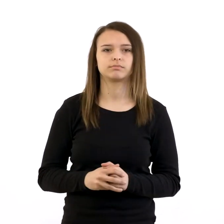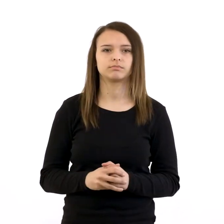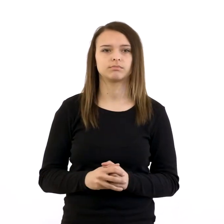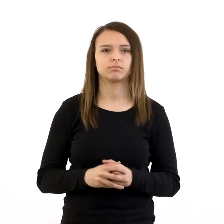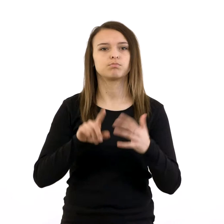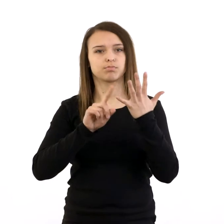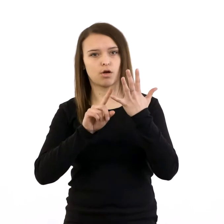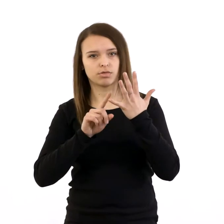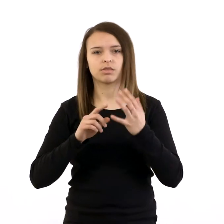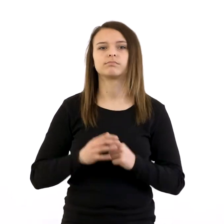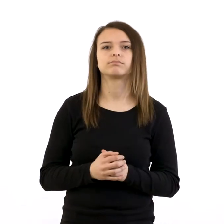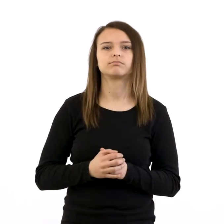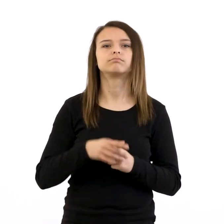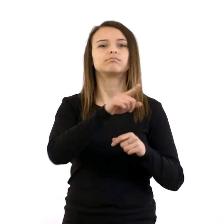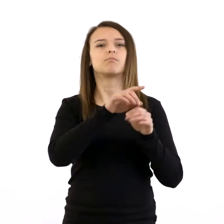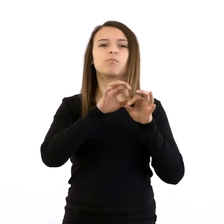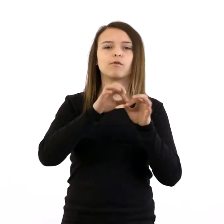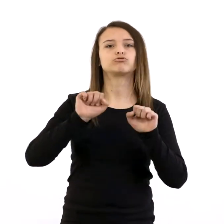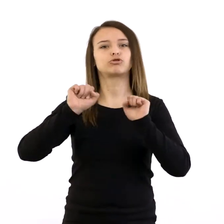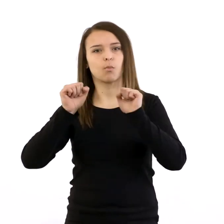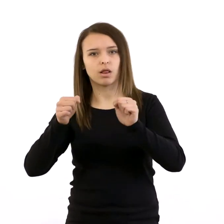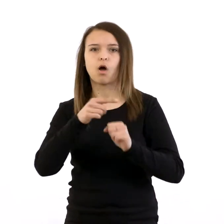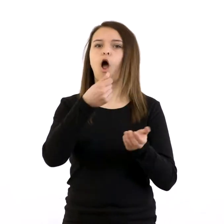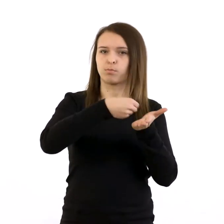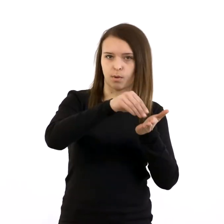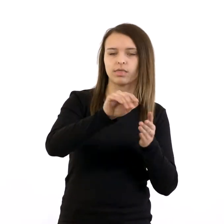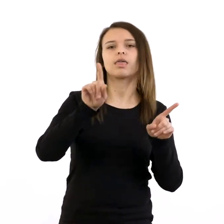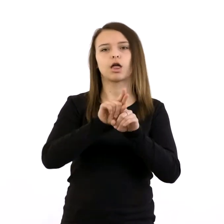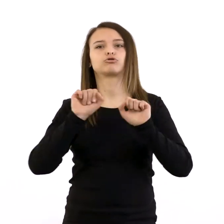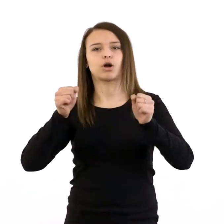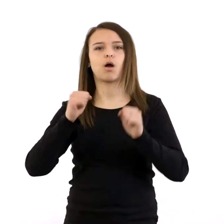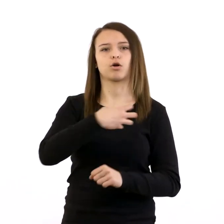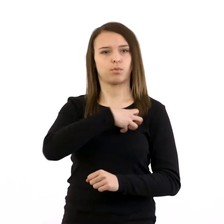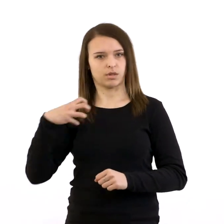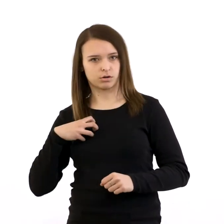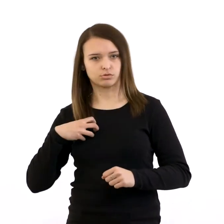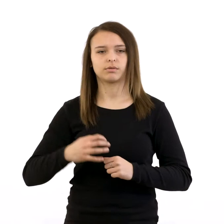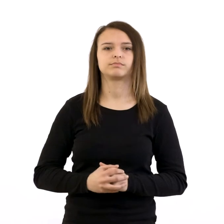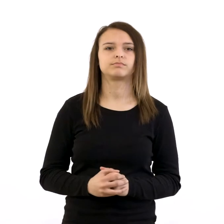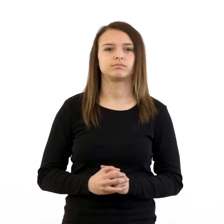prowadzenia działalności odpłatnej i gospodarczej przez organizacje pożytku publicznego